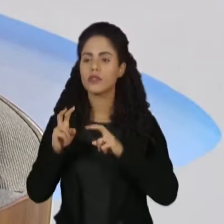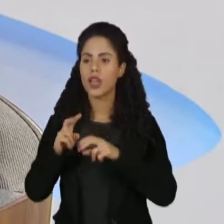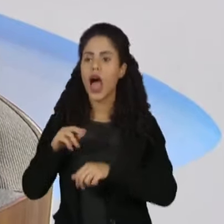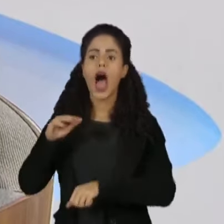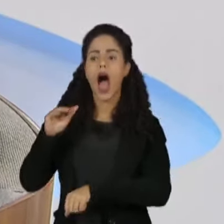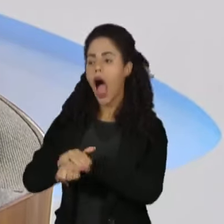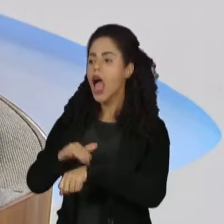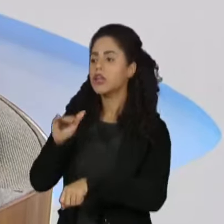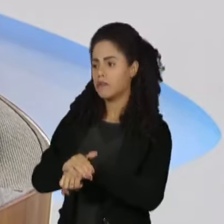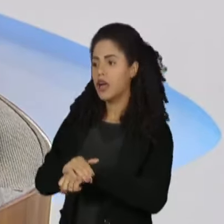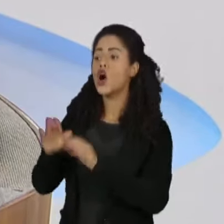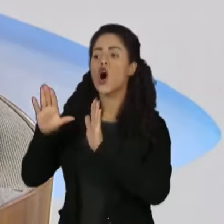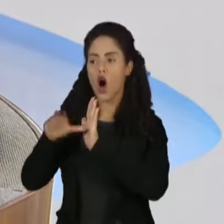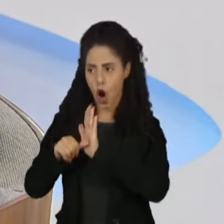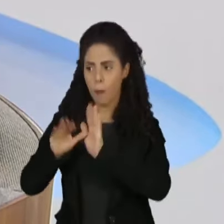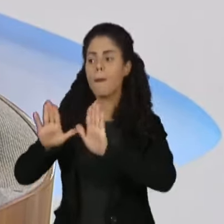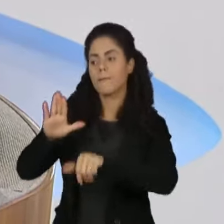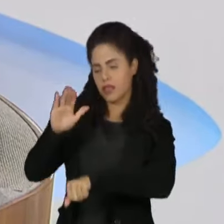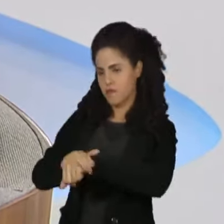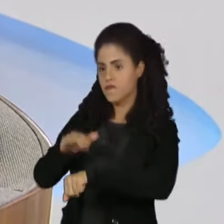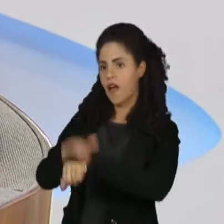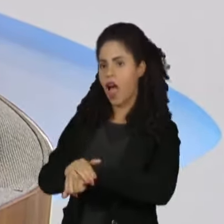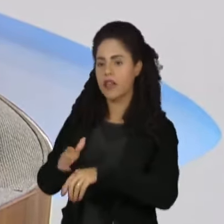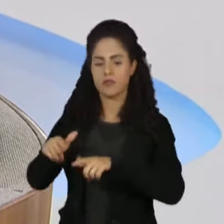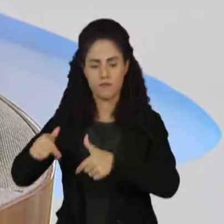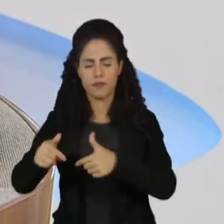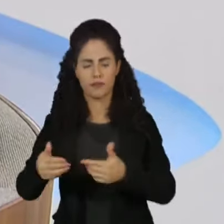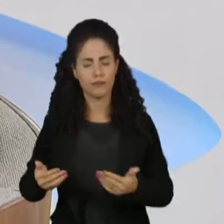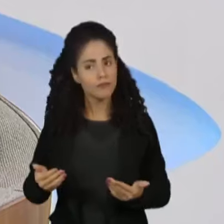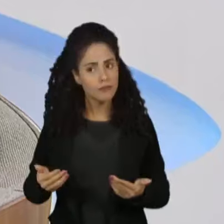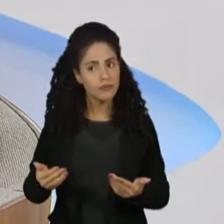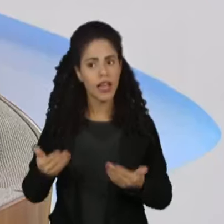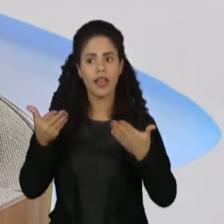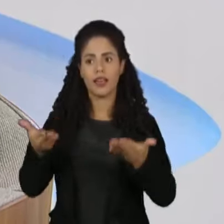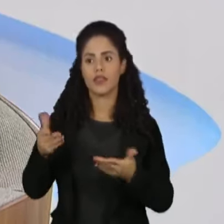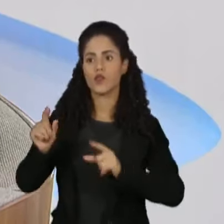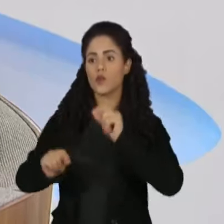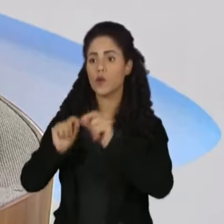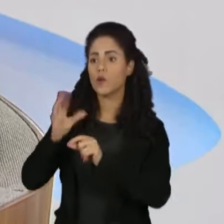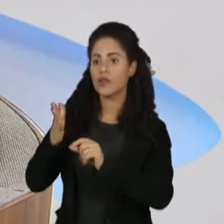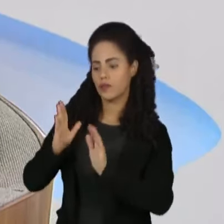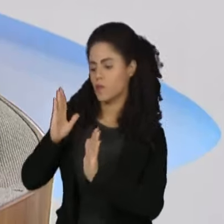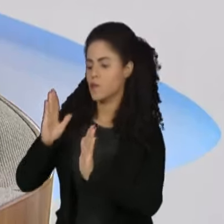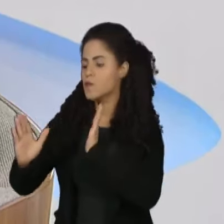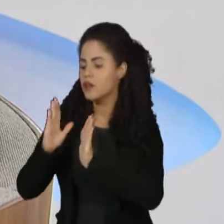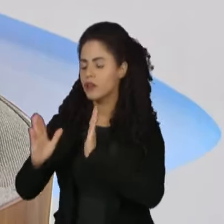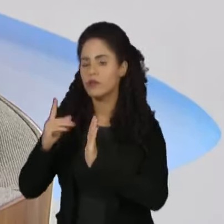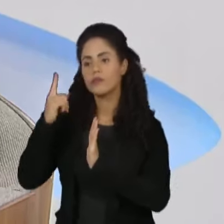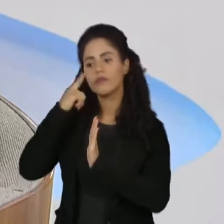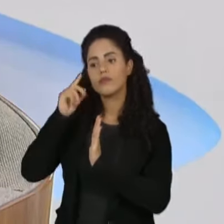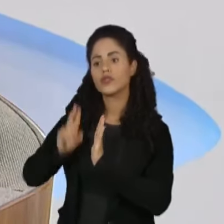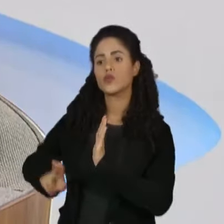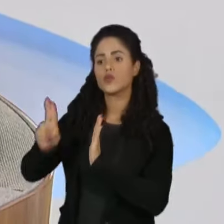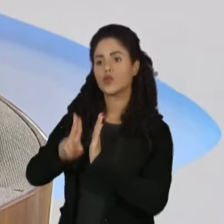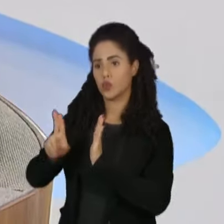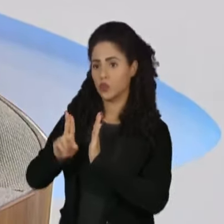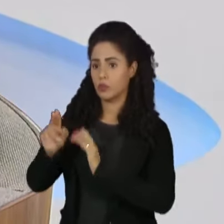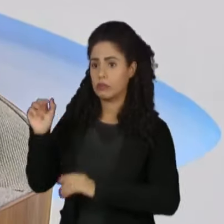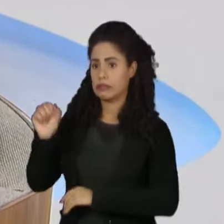corrupção eh é algo histórico ela era eh um momento ela foi utilizada como um gatilho no